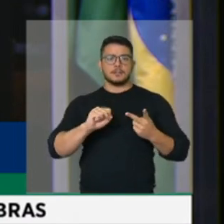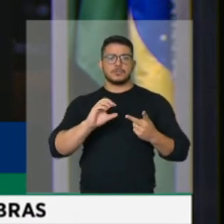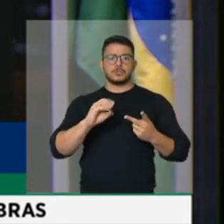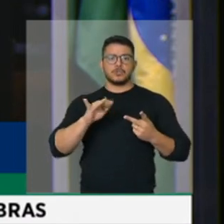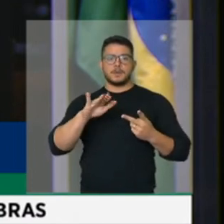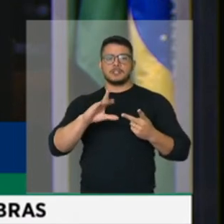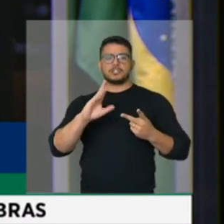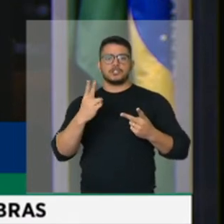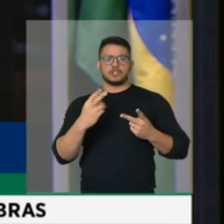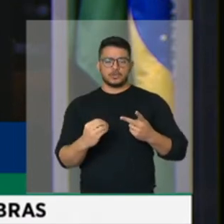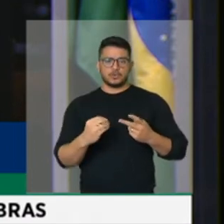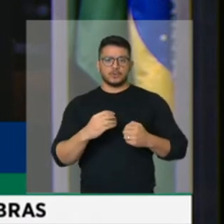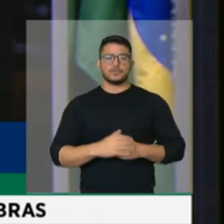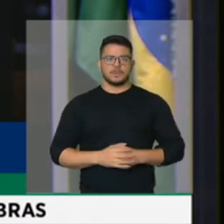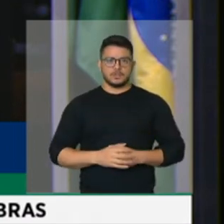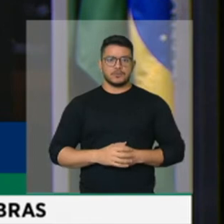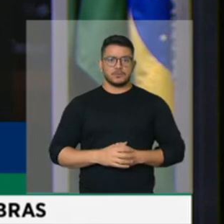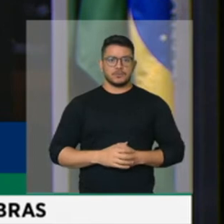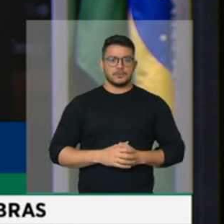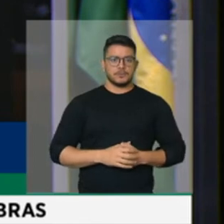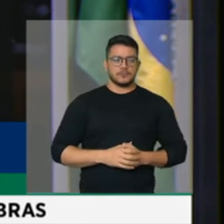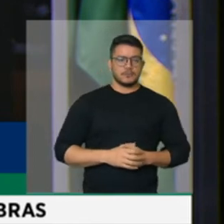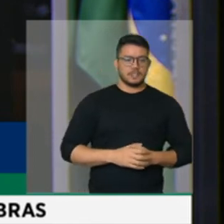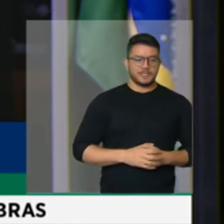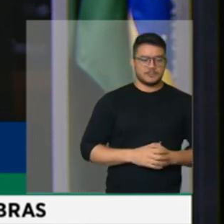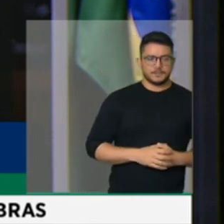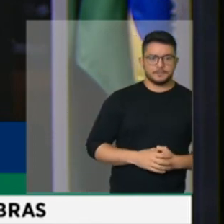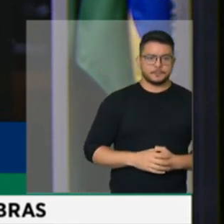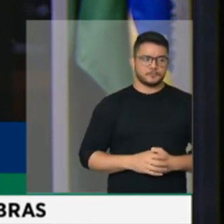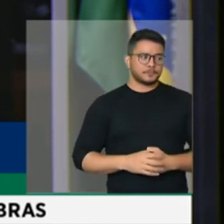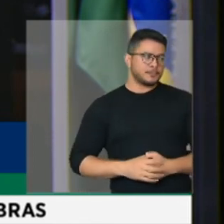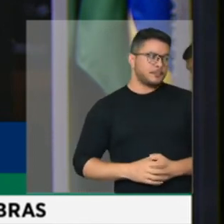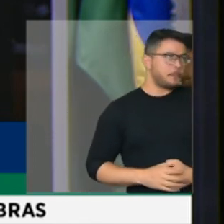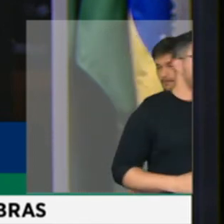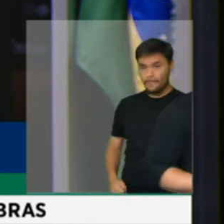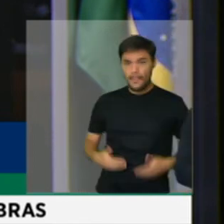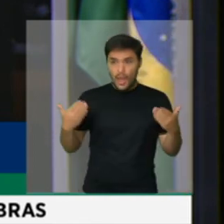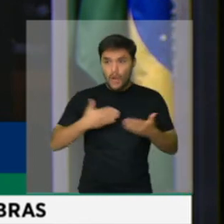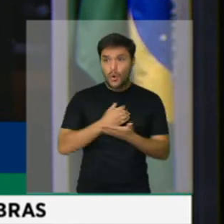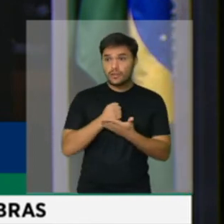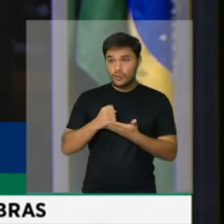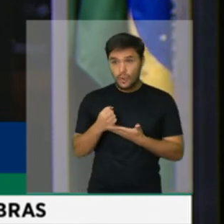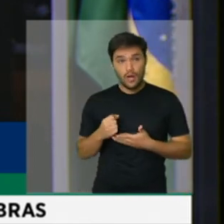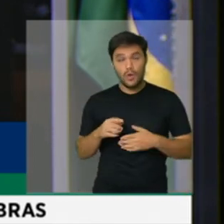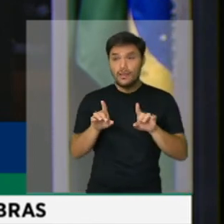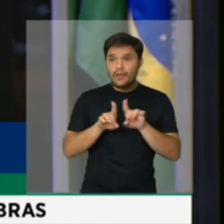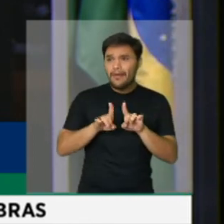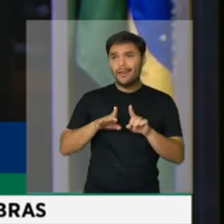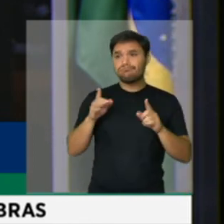INDUSTRIAIS MANTERÃO SEUS CONTRATOS USINAS HIDRELÉTRICAS DE ITUMBIARA E DE SOBRADINHO CONFORME PREVISTO NO PARÁGRAFO